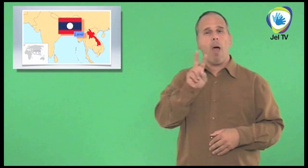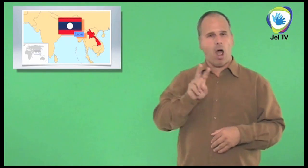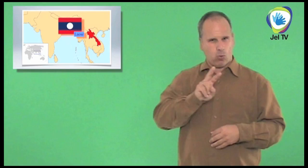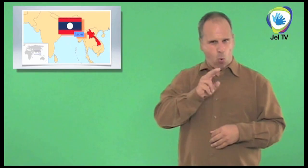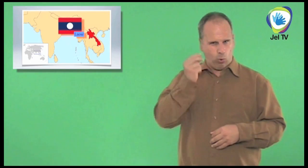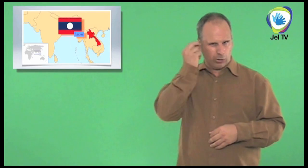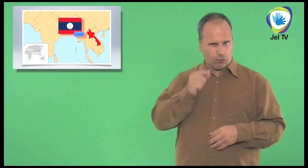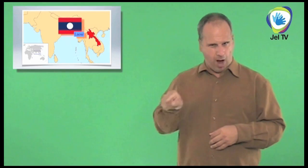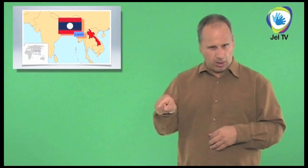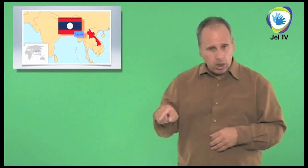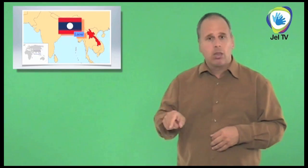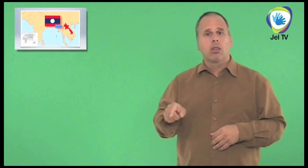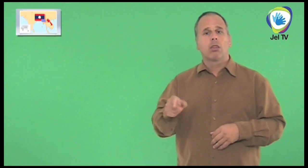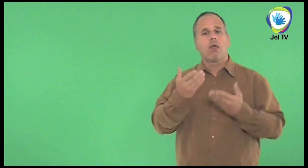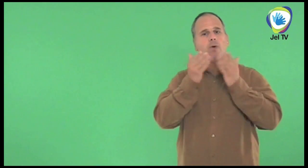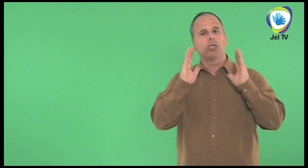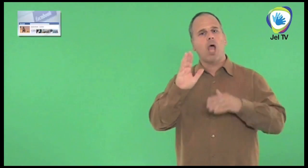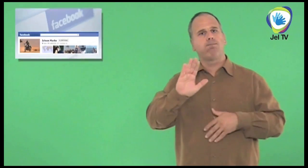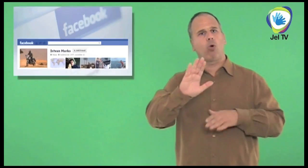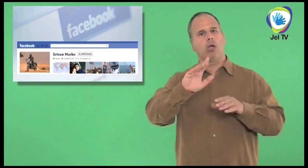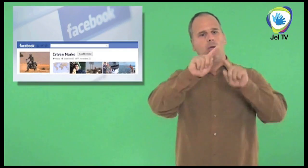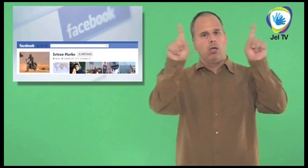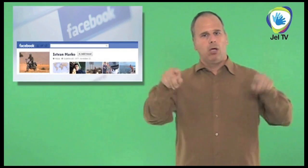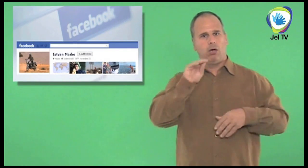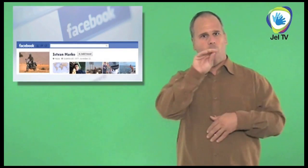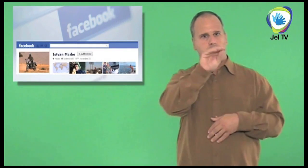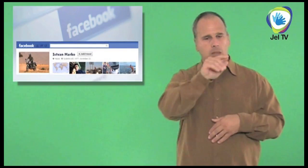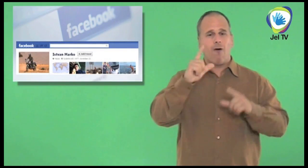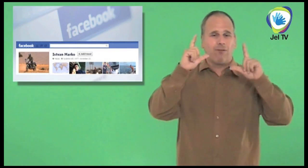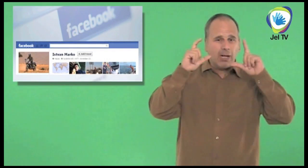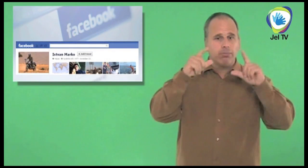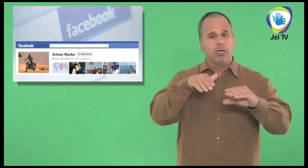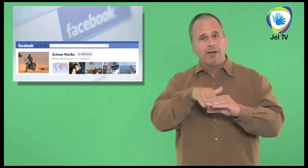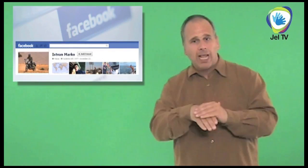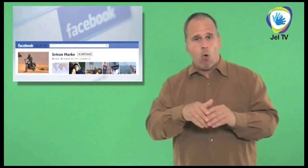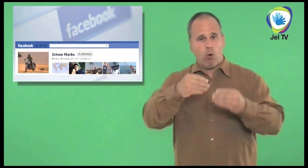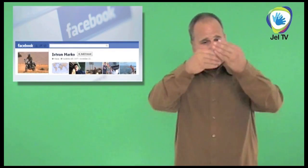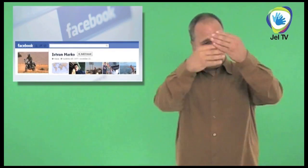Markó István Facebook adatlapján vannak fényképek, videók.